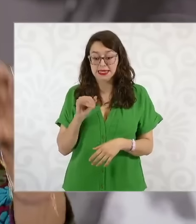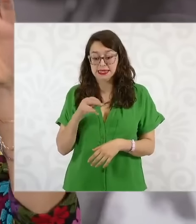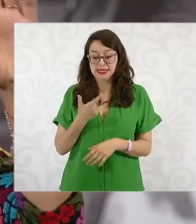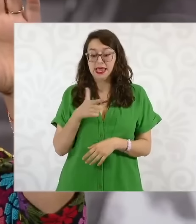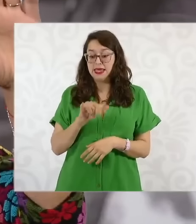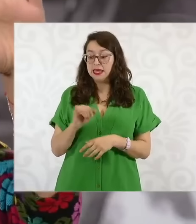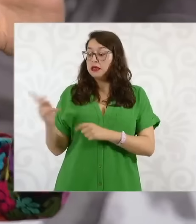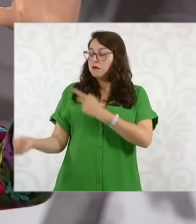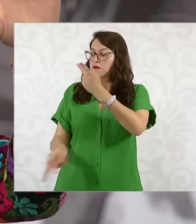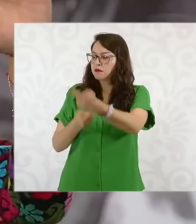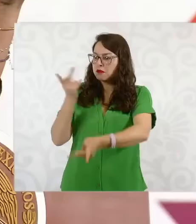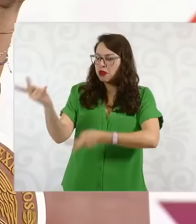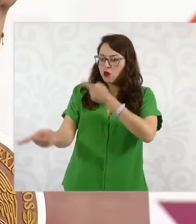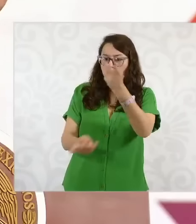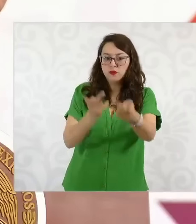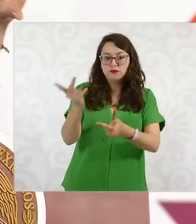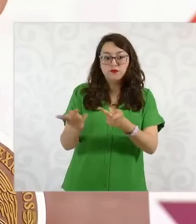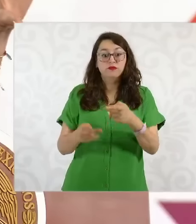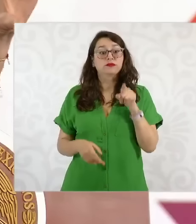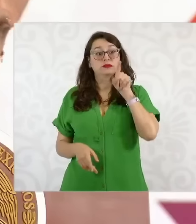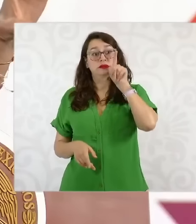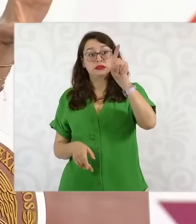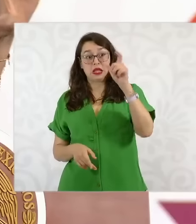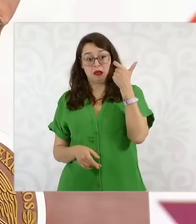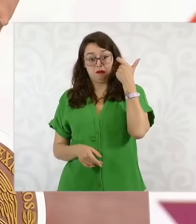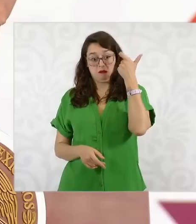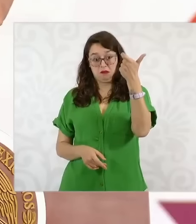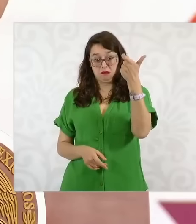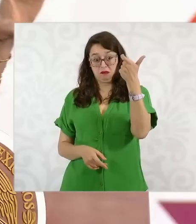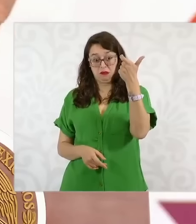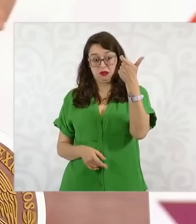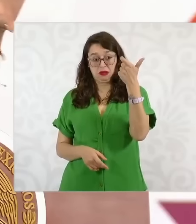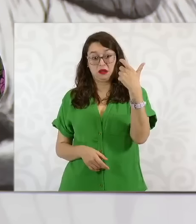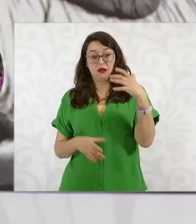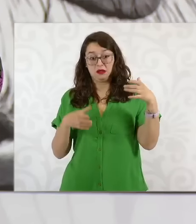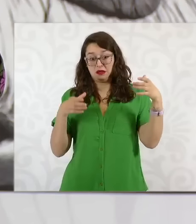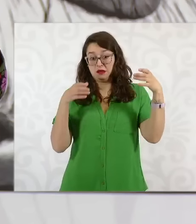que nos habla de cuál es la diferencia entre el primer descil de ingreso, los el 10% que menos